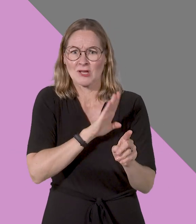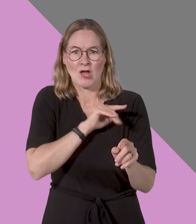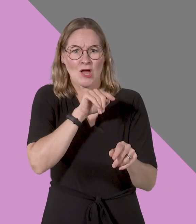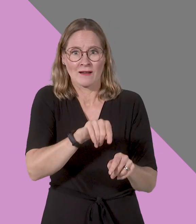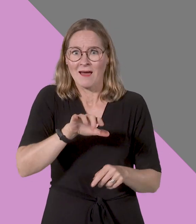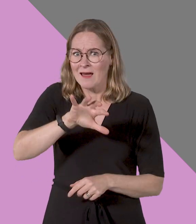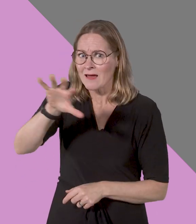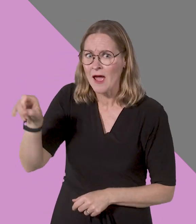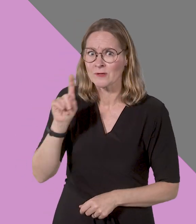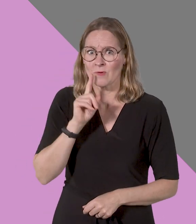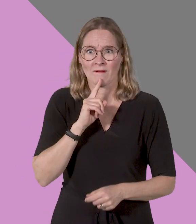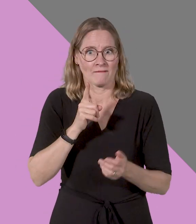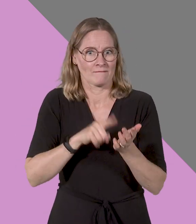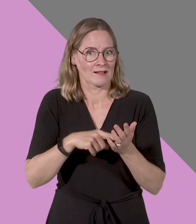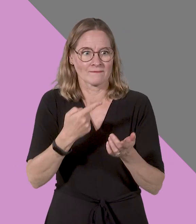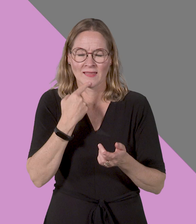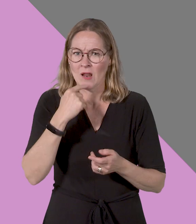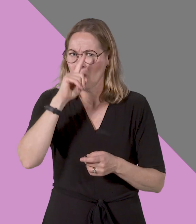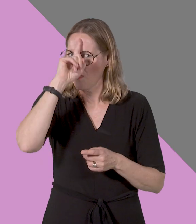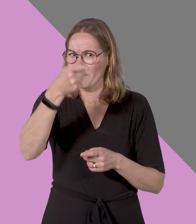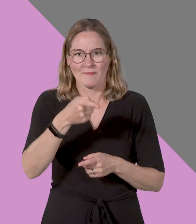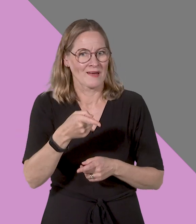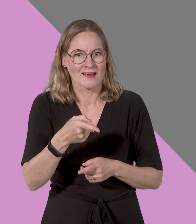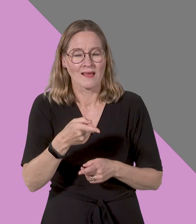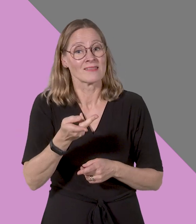välttämättä ymmärtäneet, mistä sovintoprosessissa on kyse -